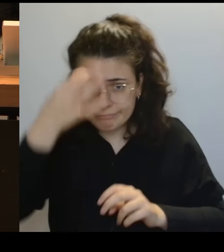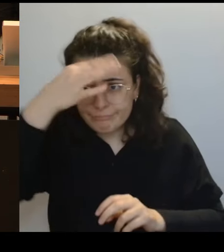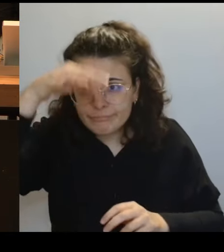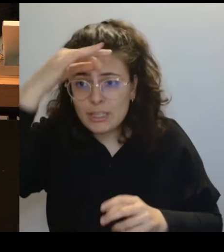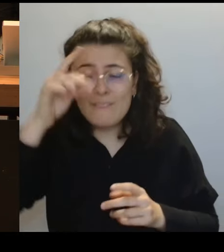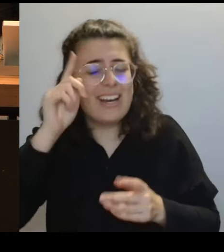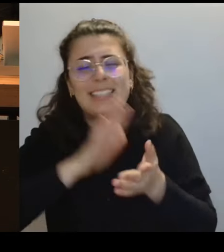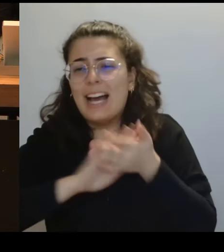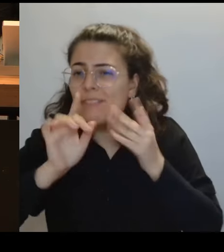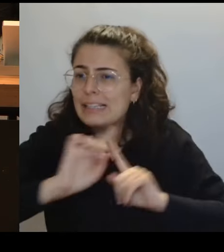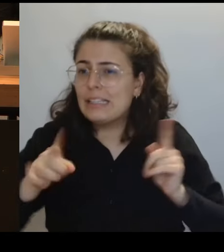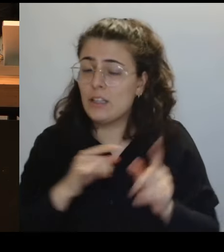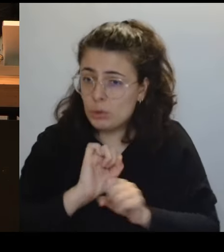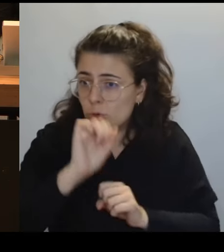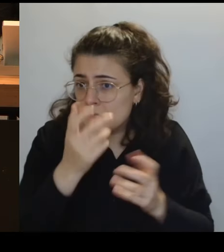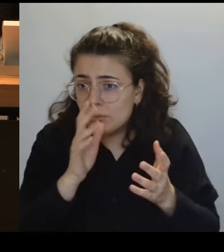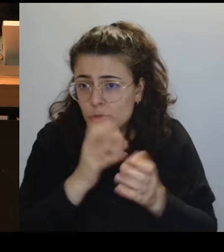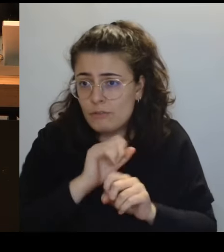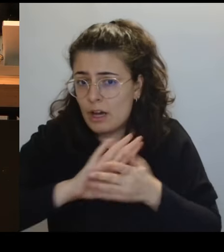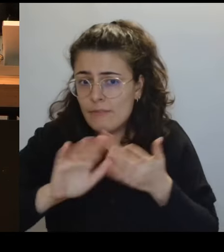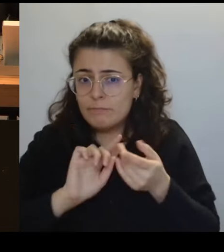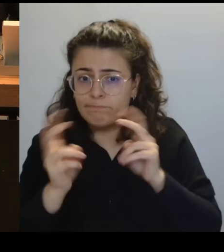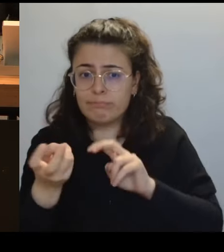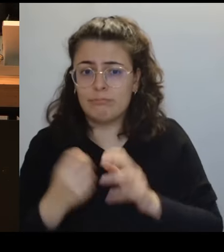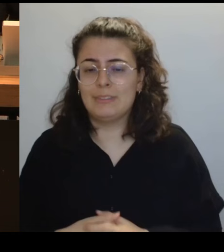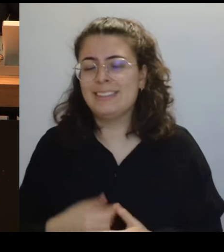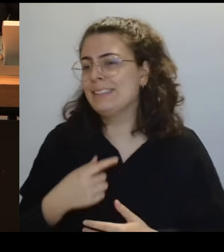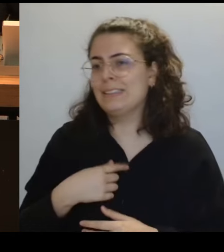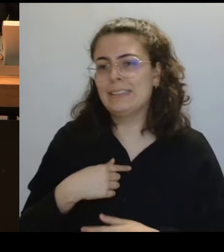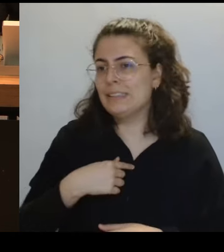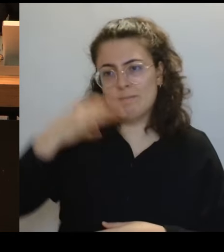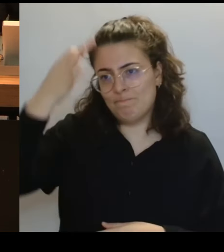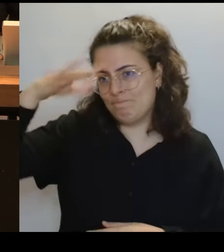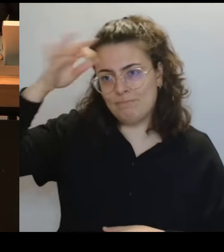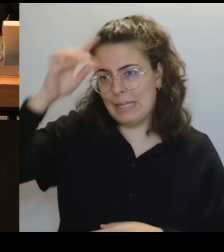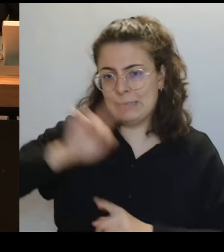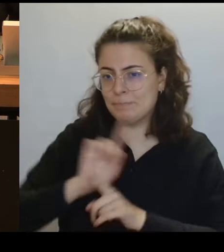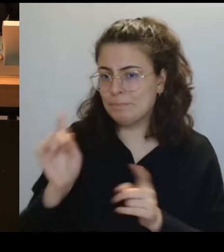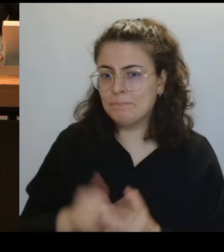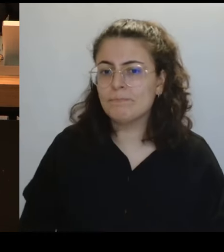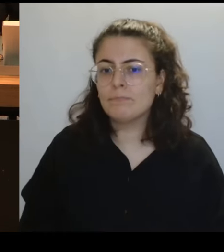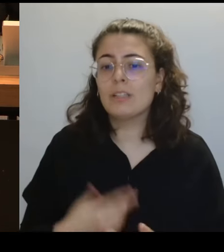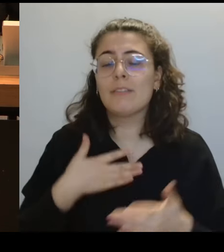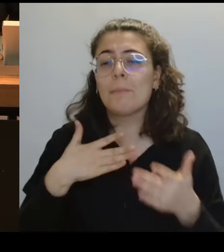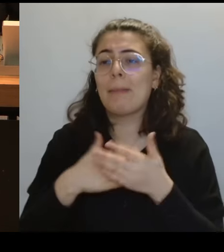(Rednerwechsel) Nein, dieser Ansicht bin ich tatsächlich nicht, weil die Barrierefreiheit nicht ausreicht. Wir brauchen ja nicht